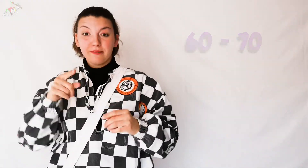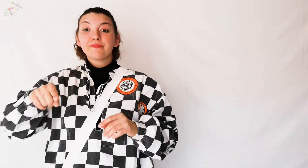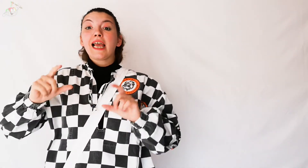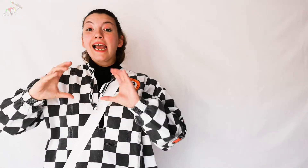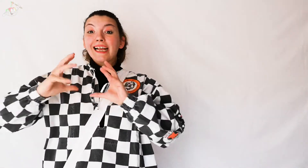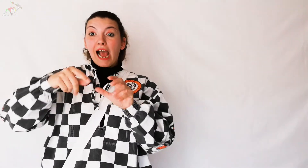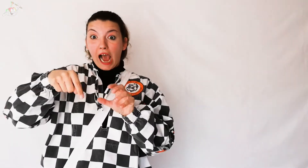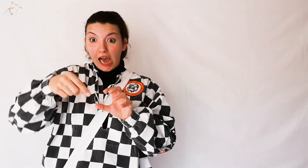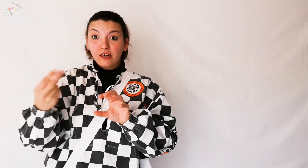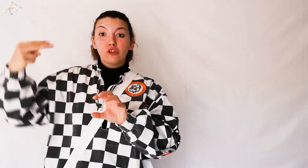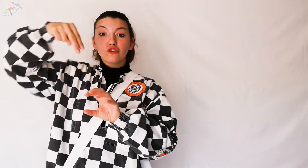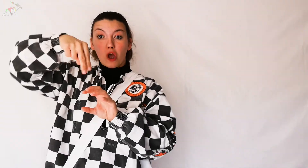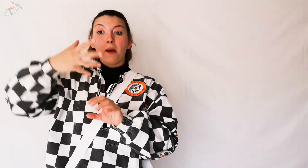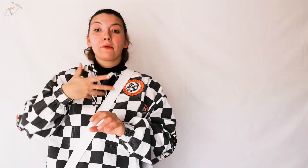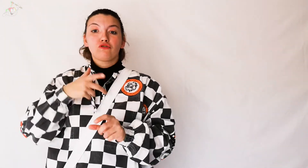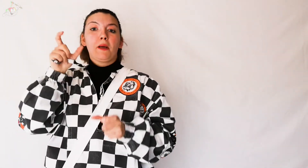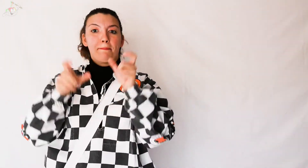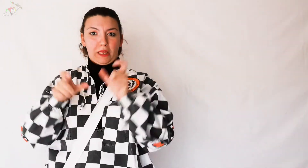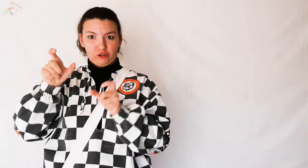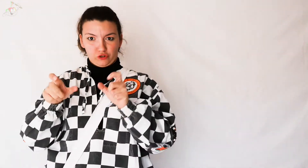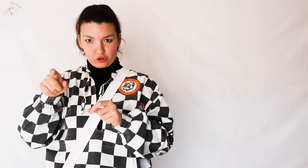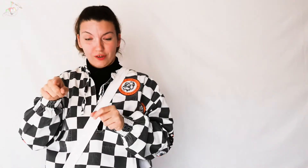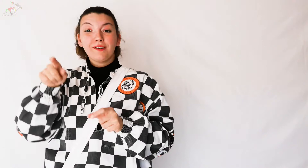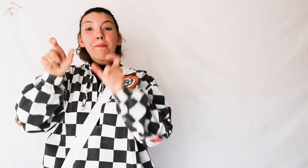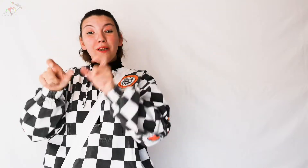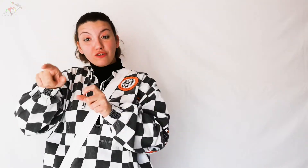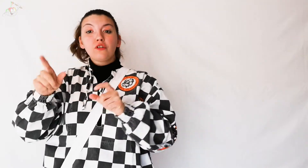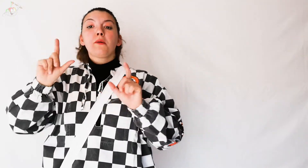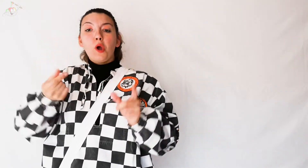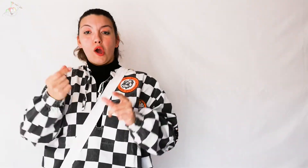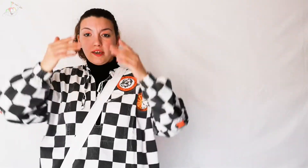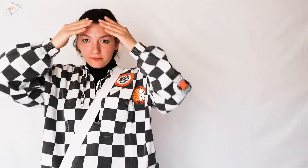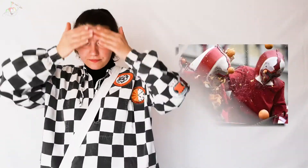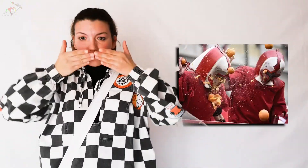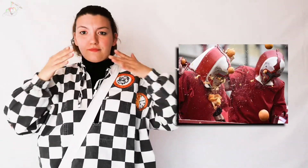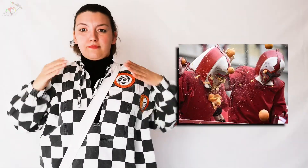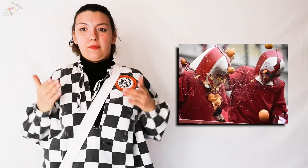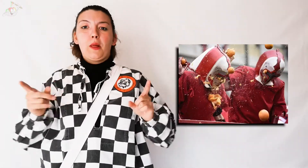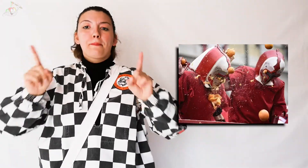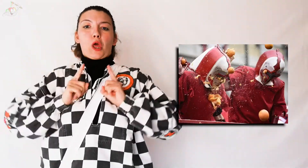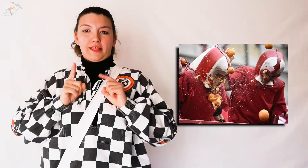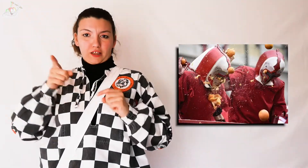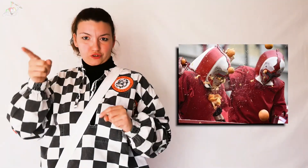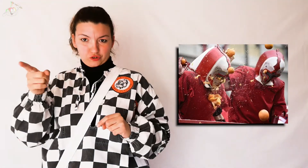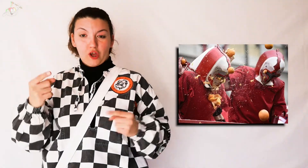Sopra i carri ci sono persone con protezioni per il corpo,